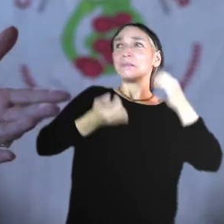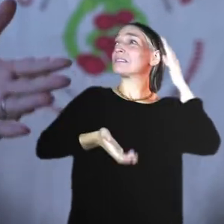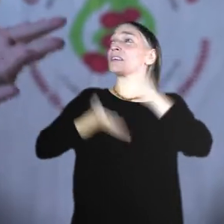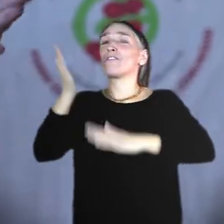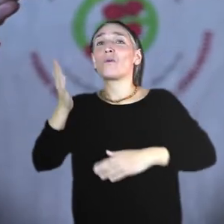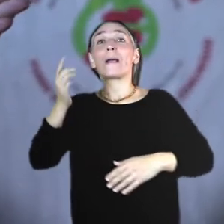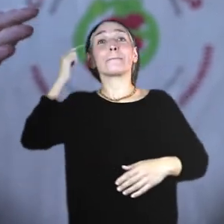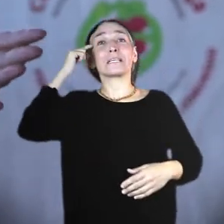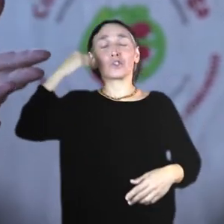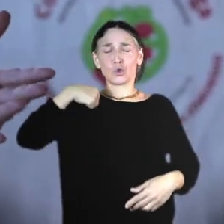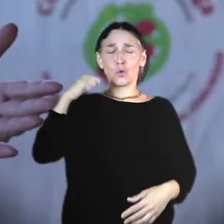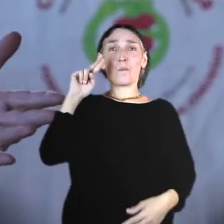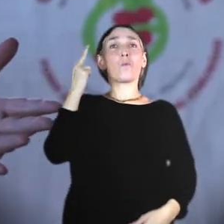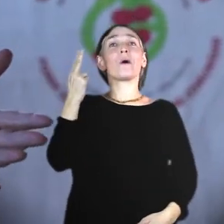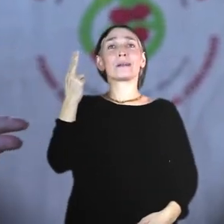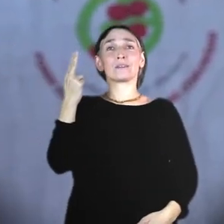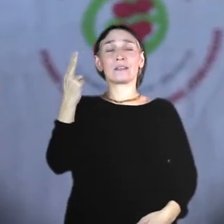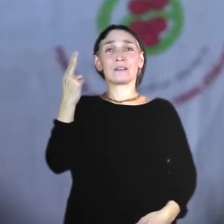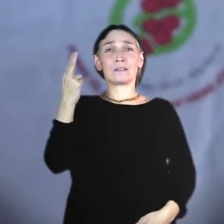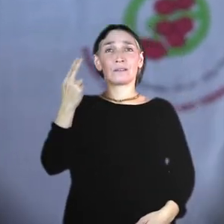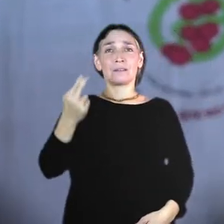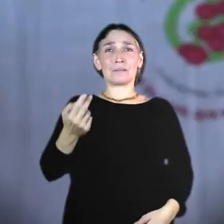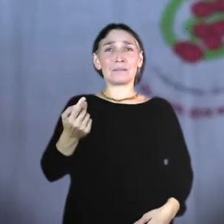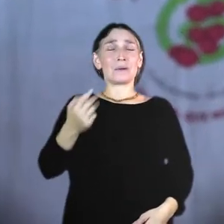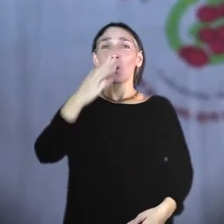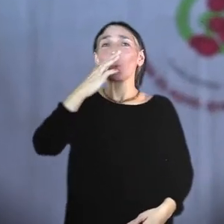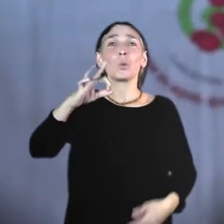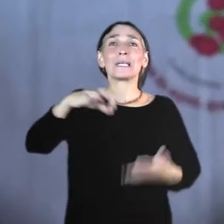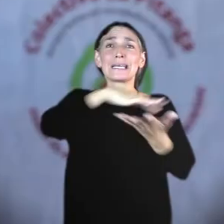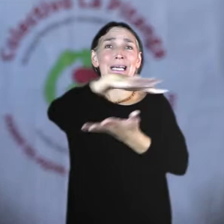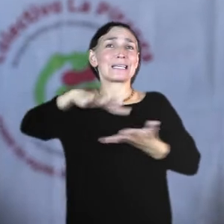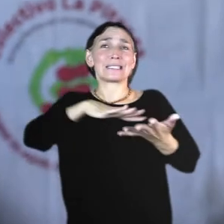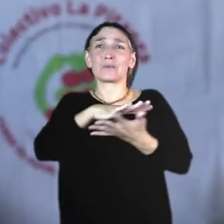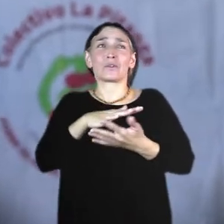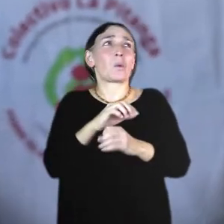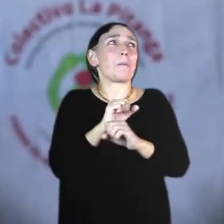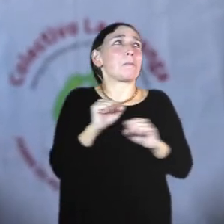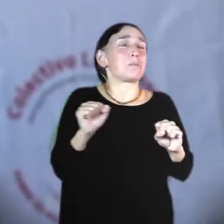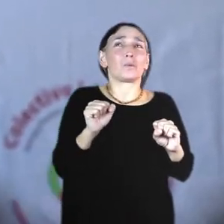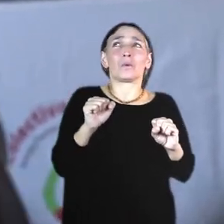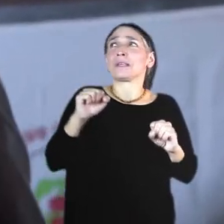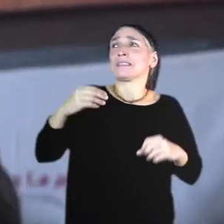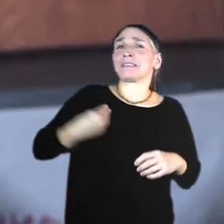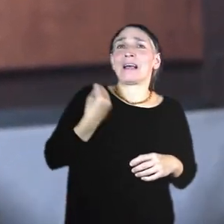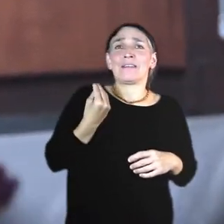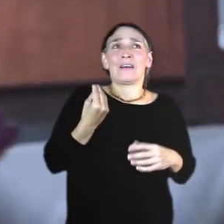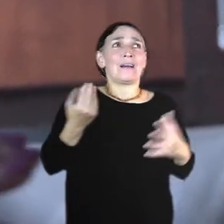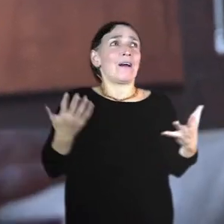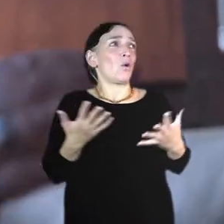se fue... pensando que me habia matado. La única solución que encontré fue pedir